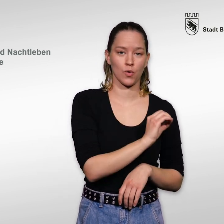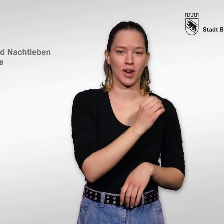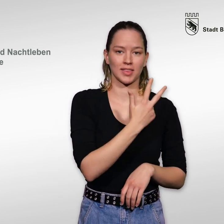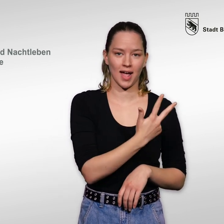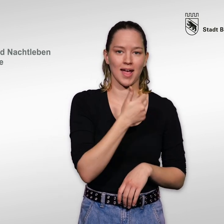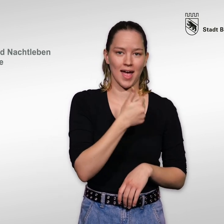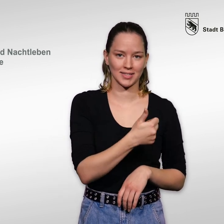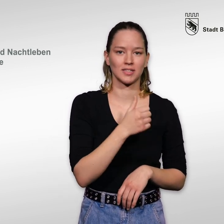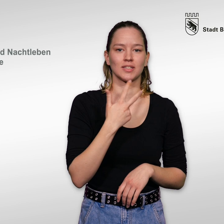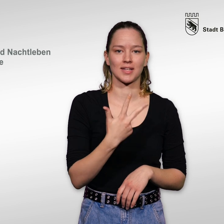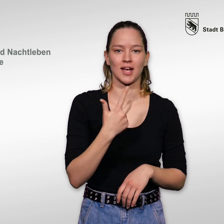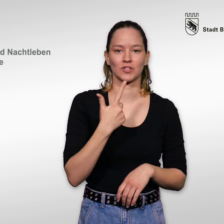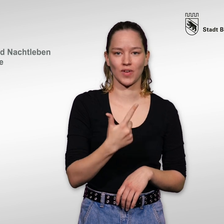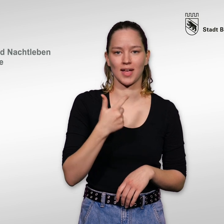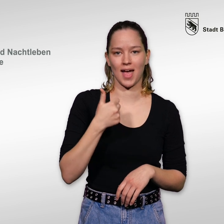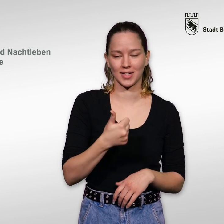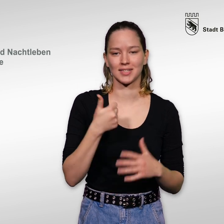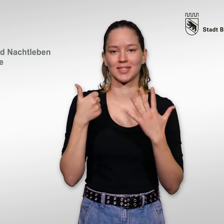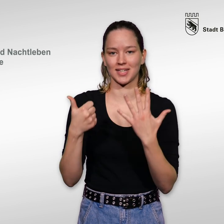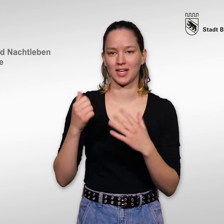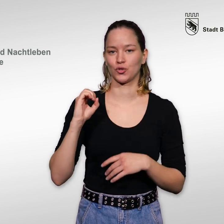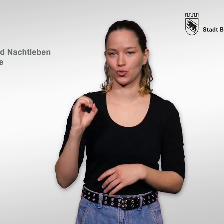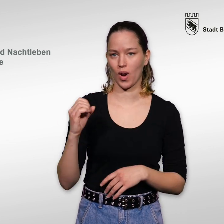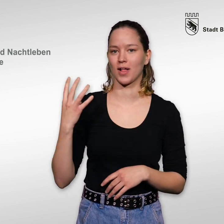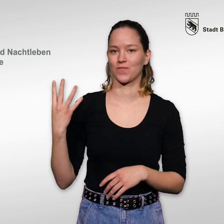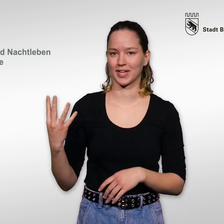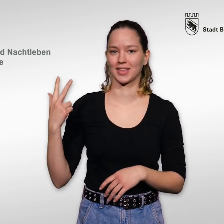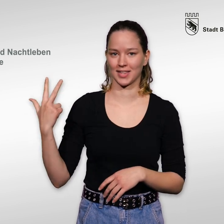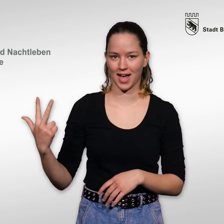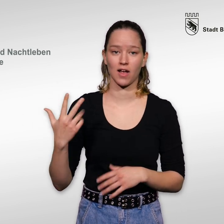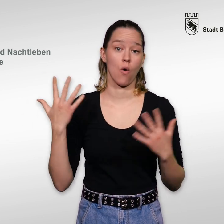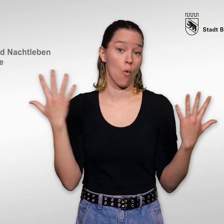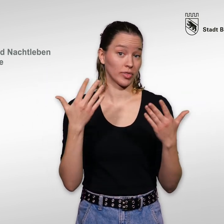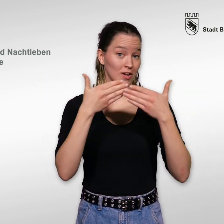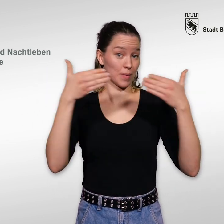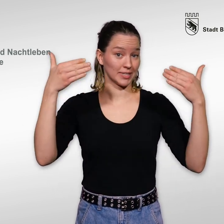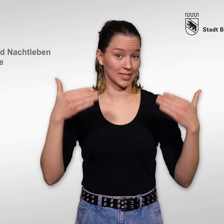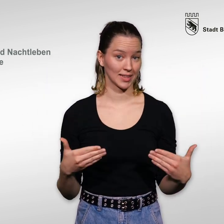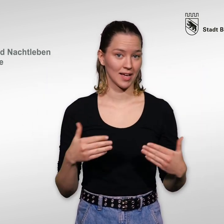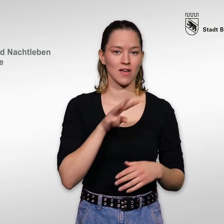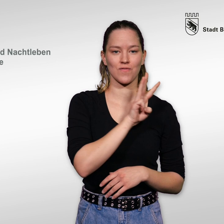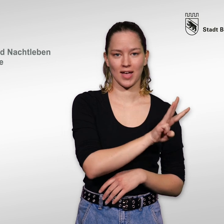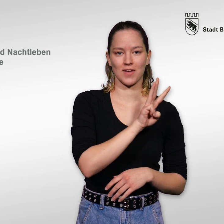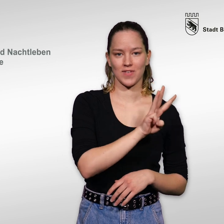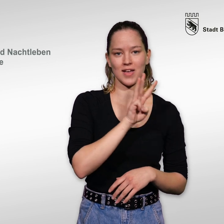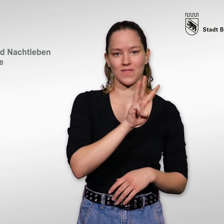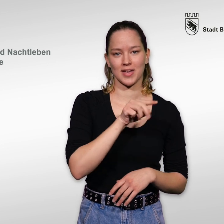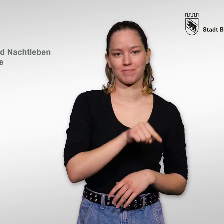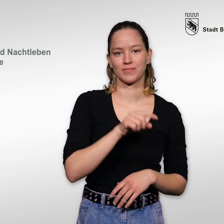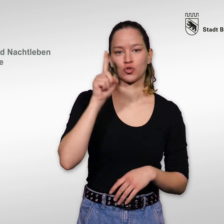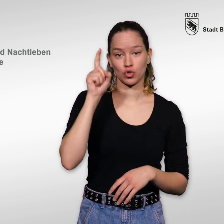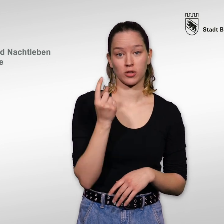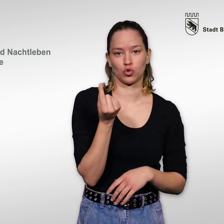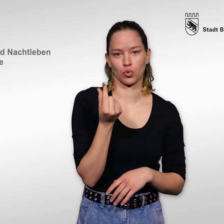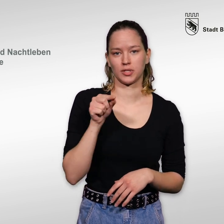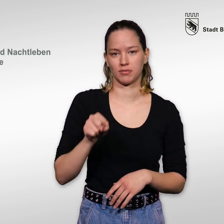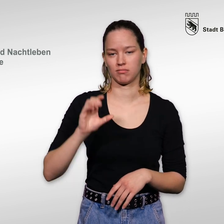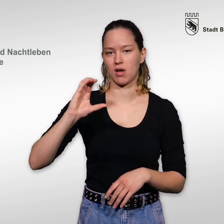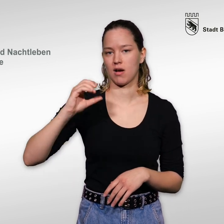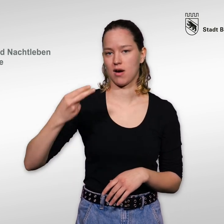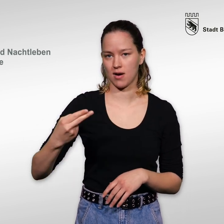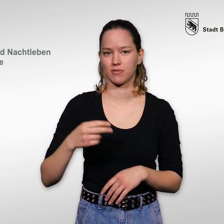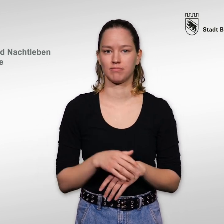Nummer 031 321 60 43 oder auf der Website www.startstutz.ch.